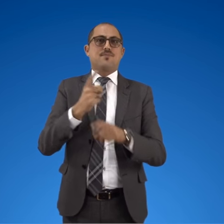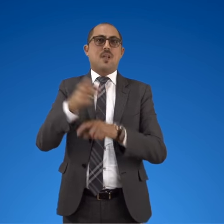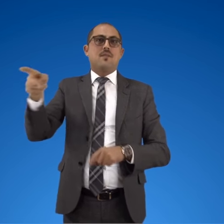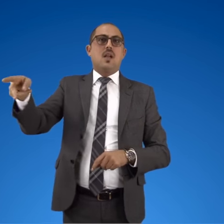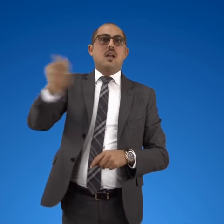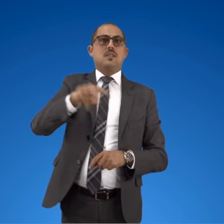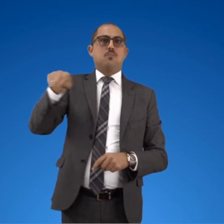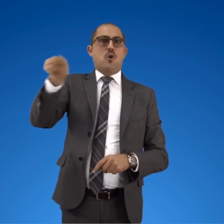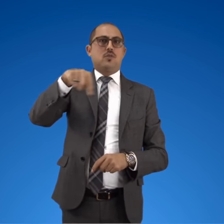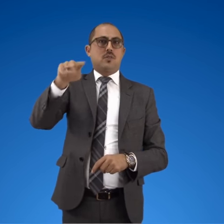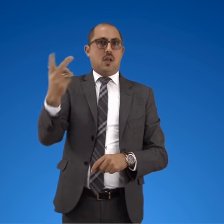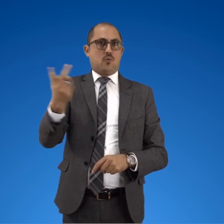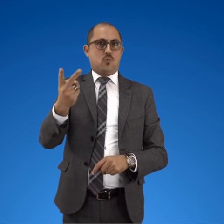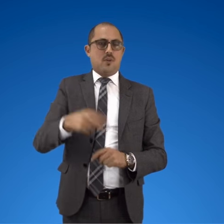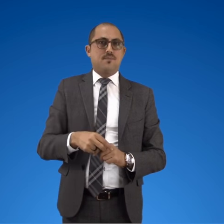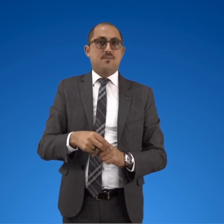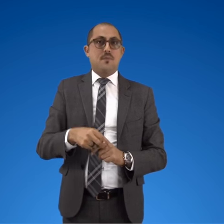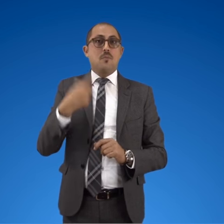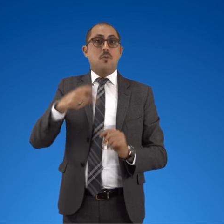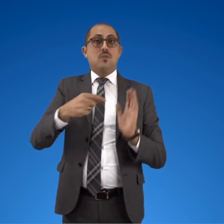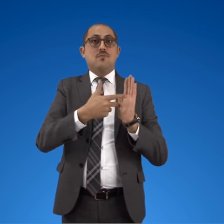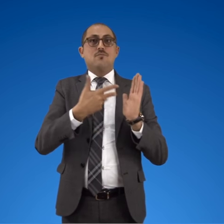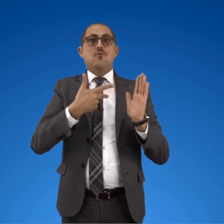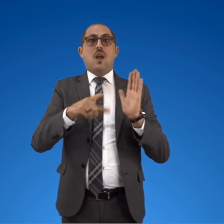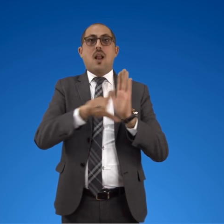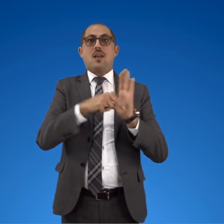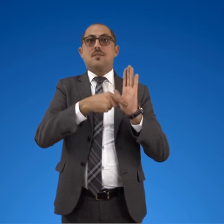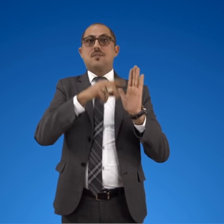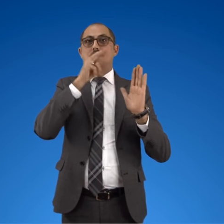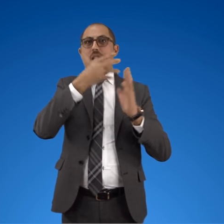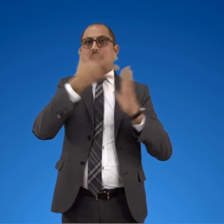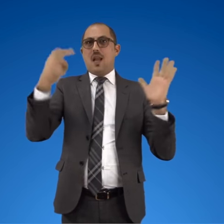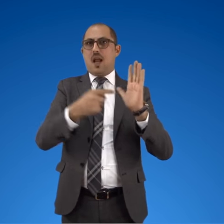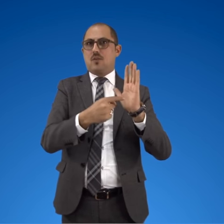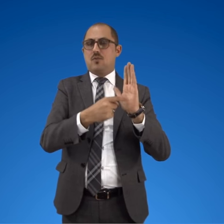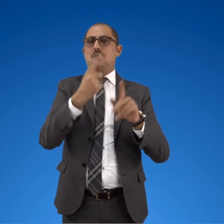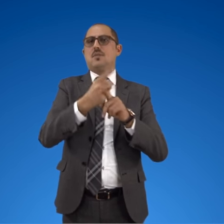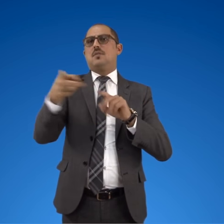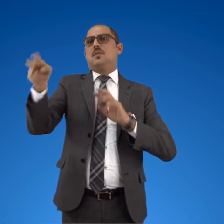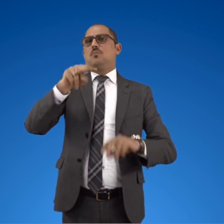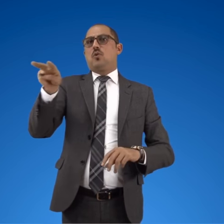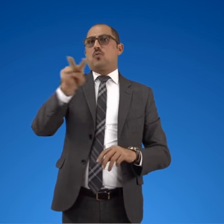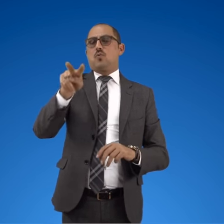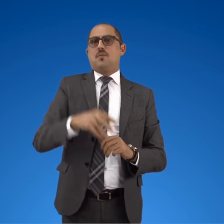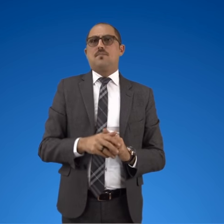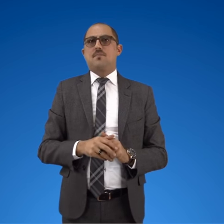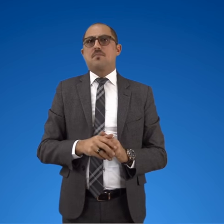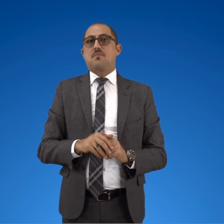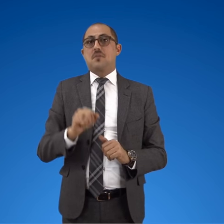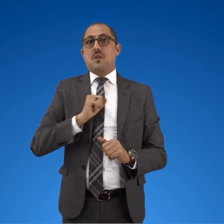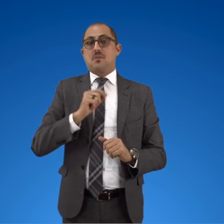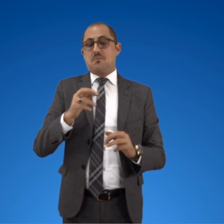e attendiamo fiduciosi la risposta perchè la legge è prevista e parla chiaro.